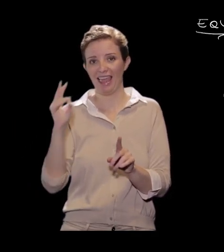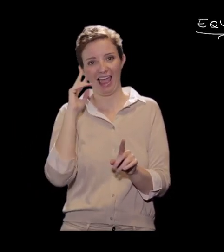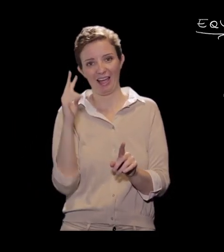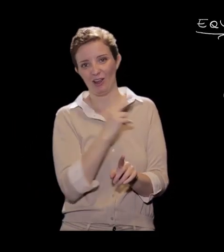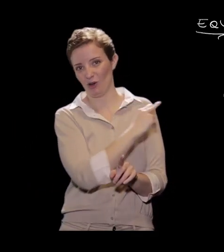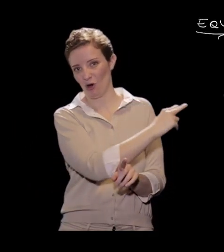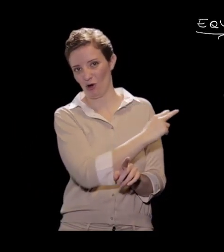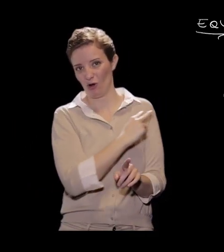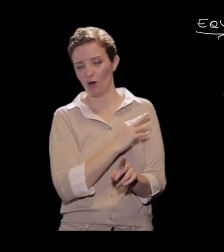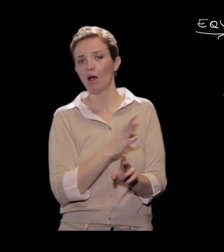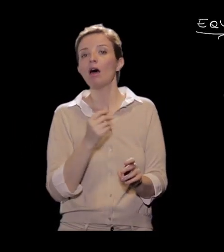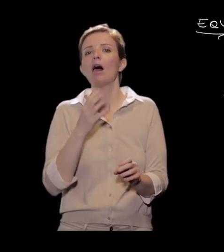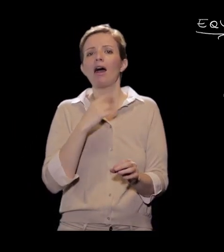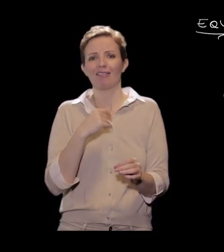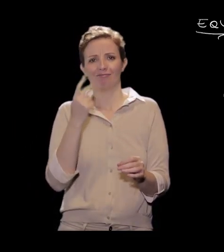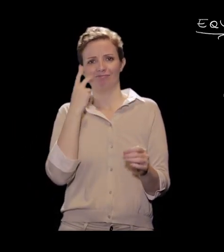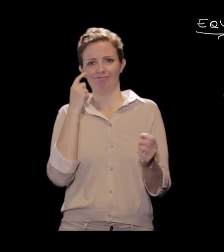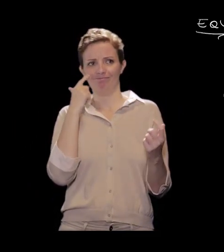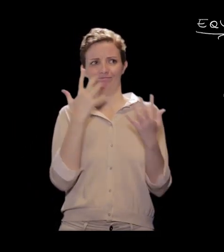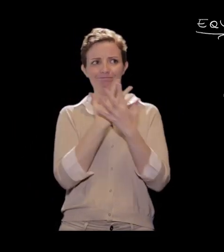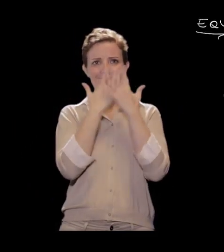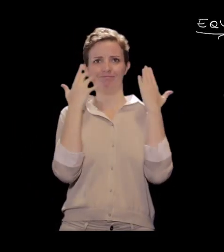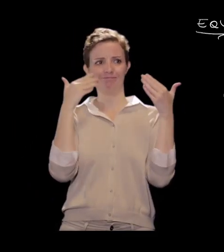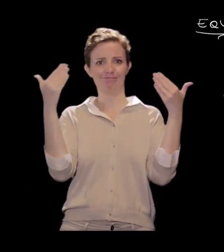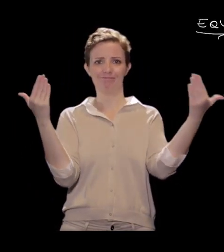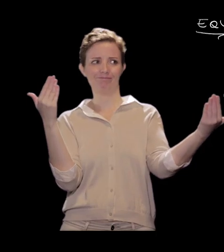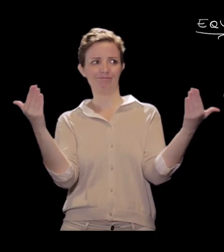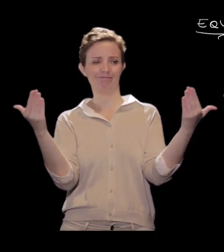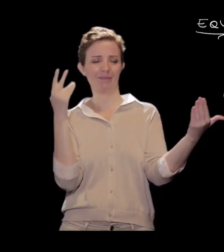Come si può vedere osservando entrambe le equazioni